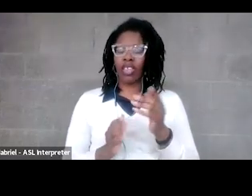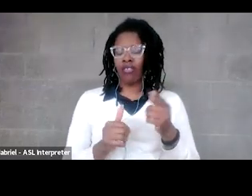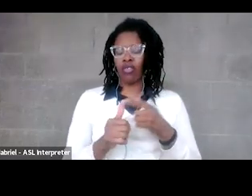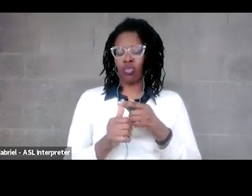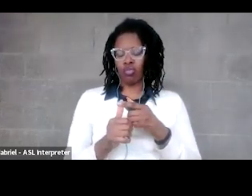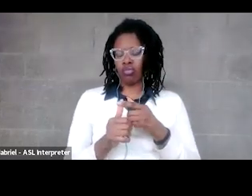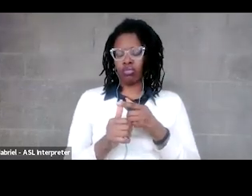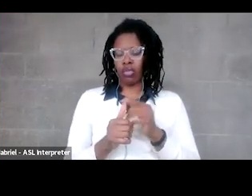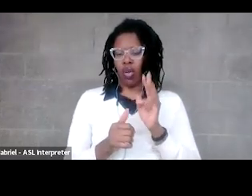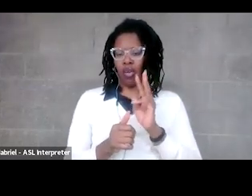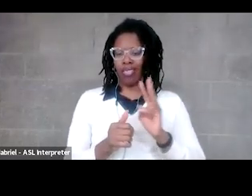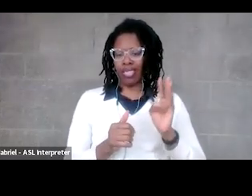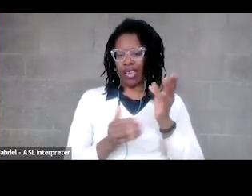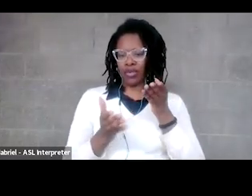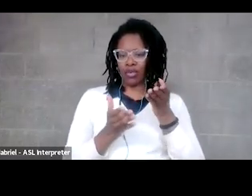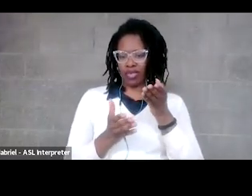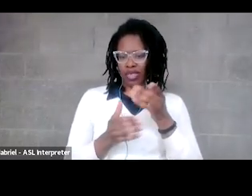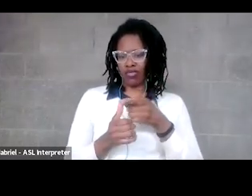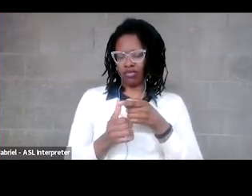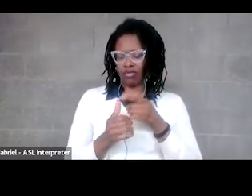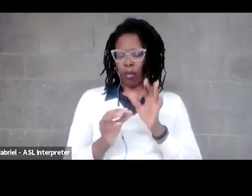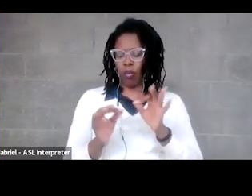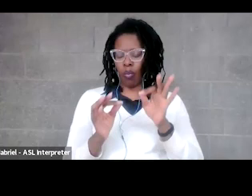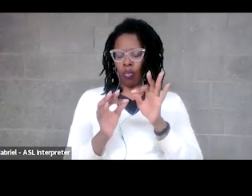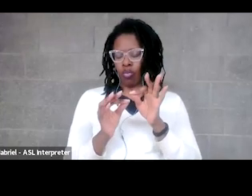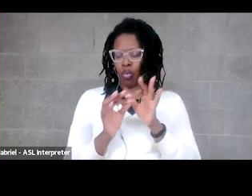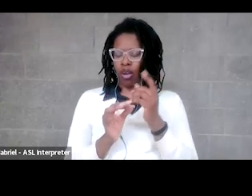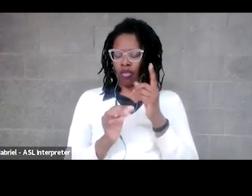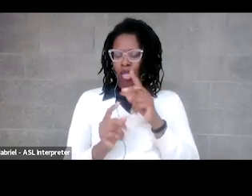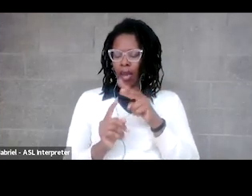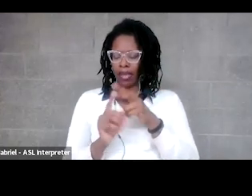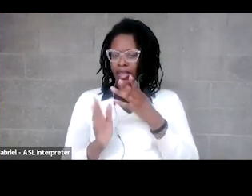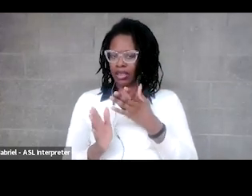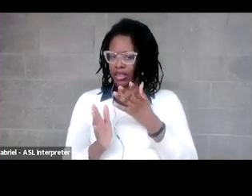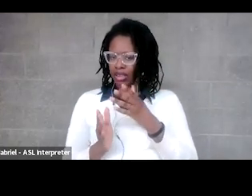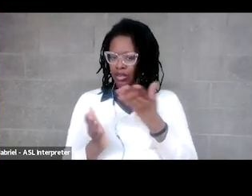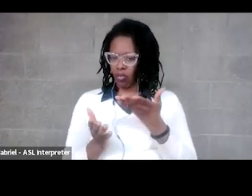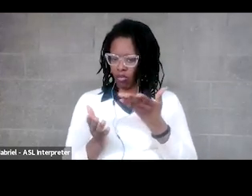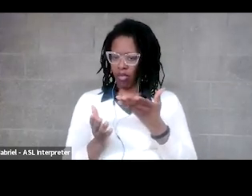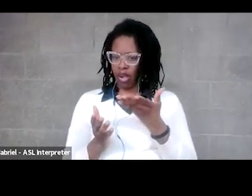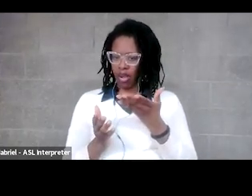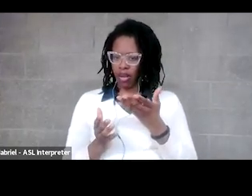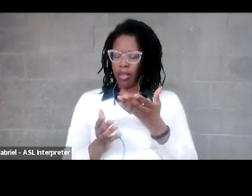es el más importante para nuestros solicitantes y en realidad para todos nosotros como miembros del público